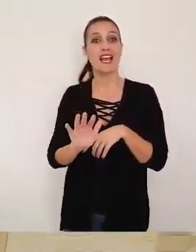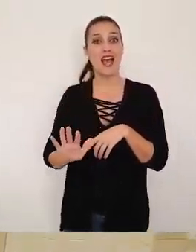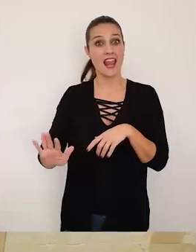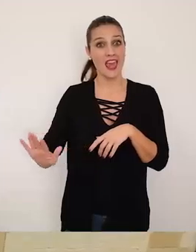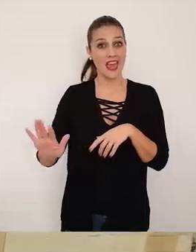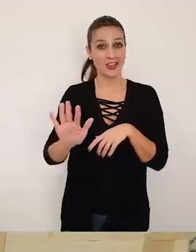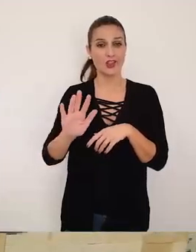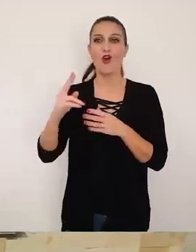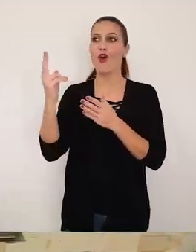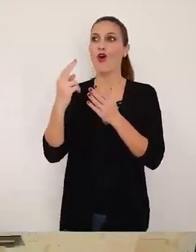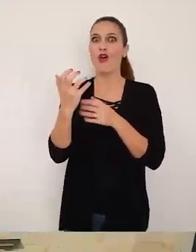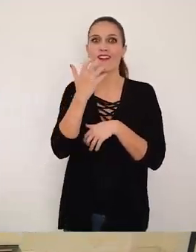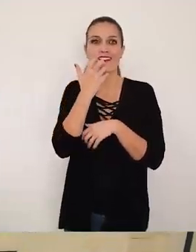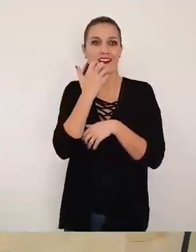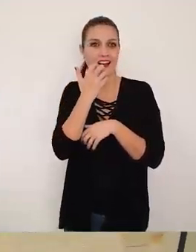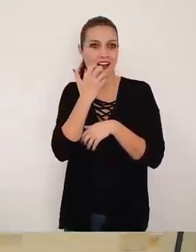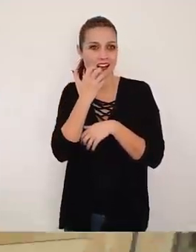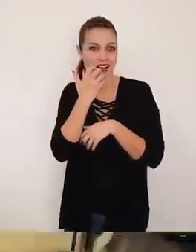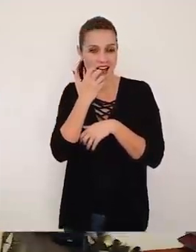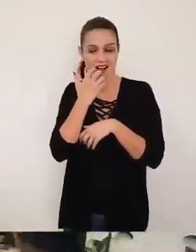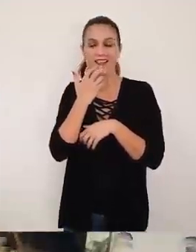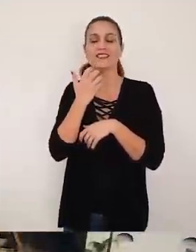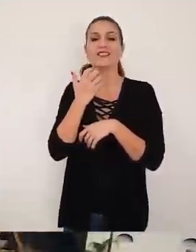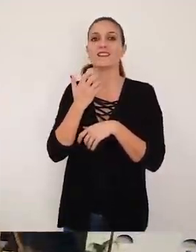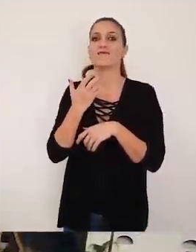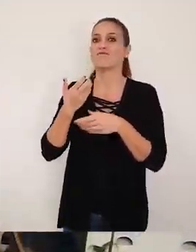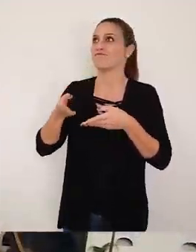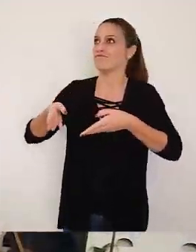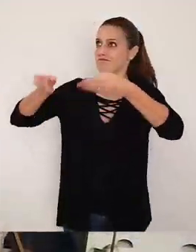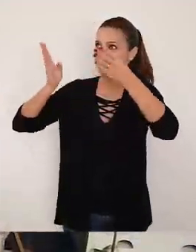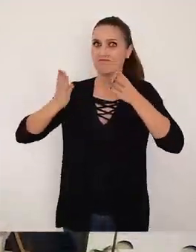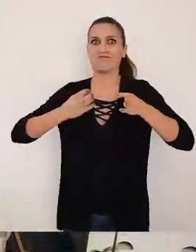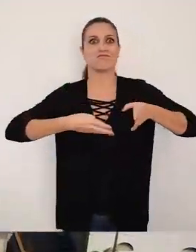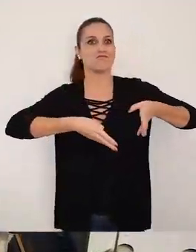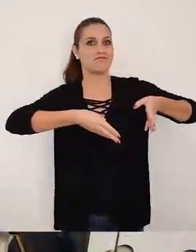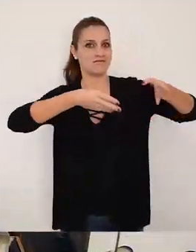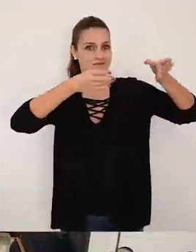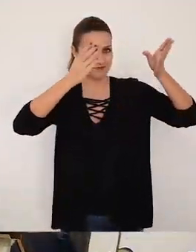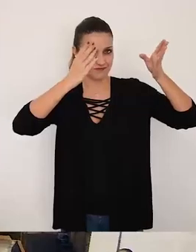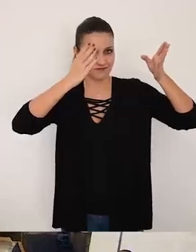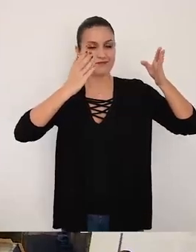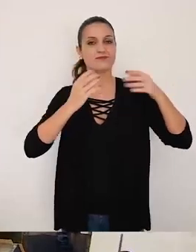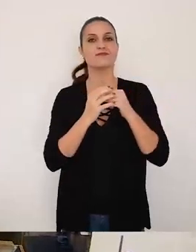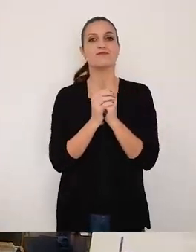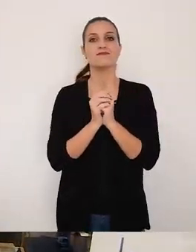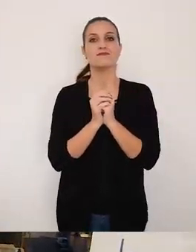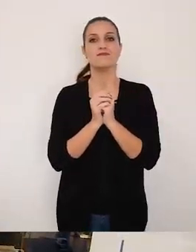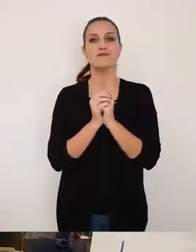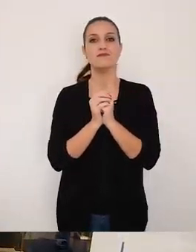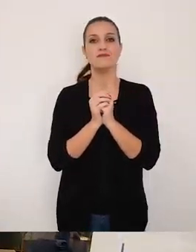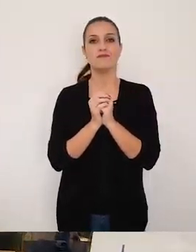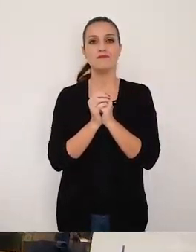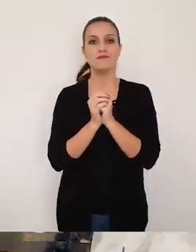dai colori caldi degli edifici che si stagliano ridenti sull’azzurro del cielo.